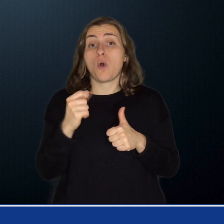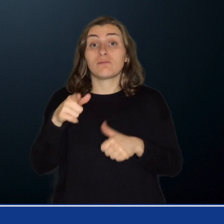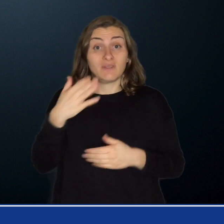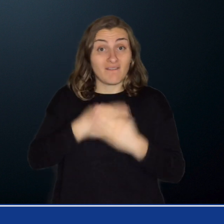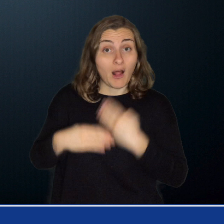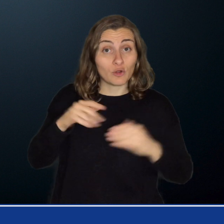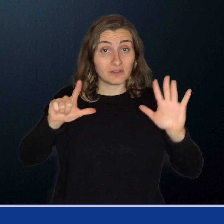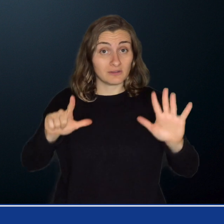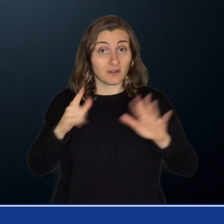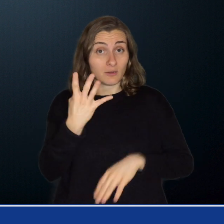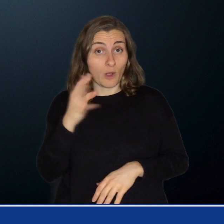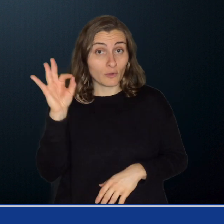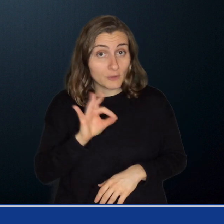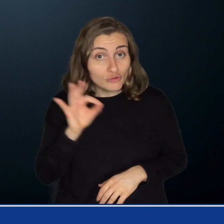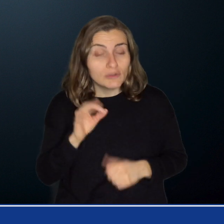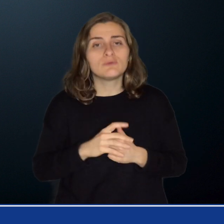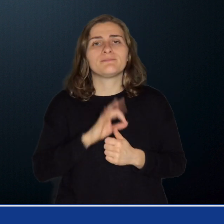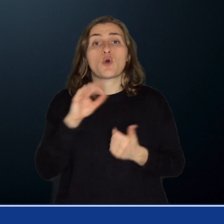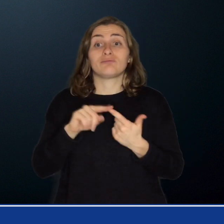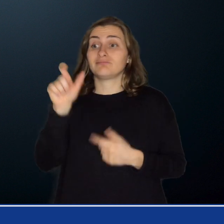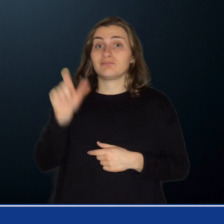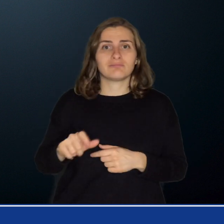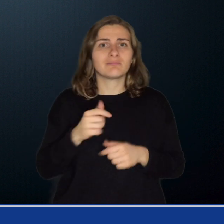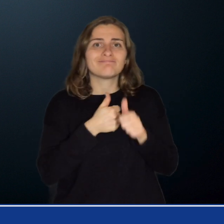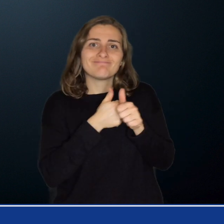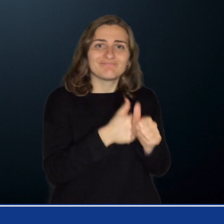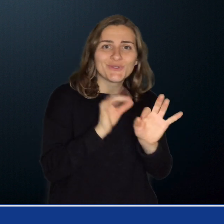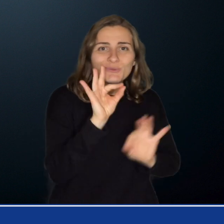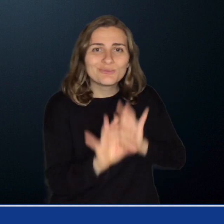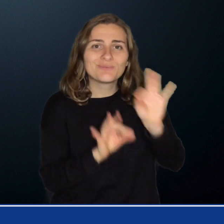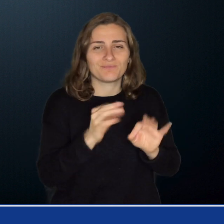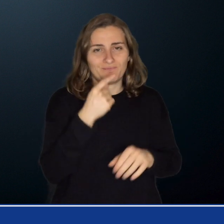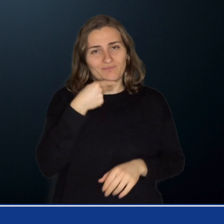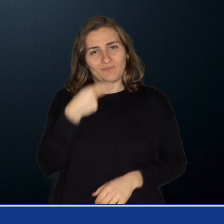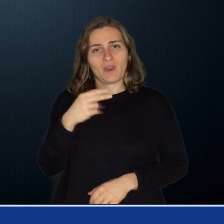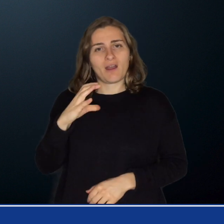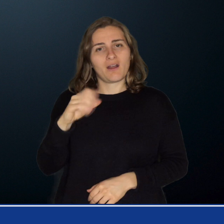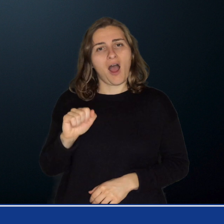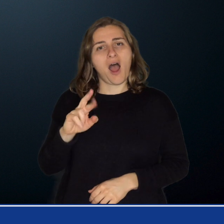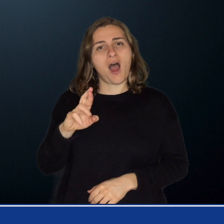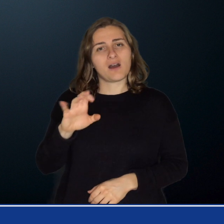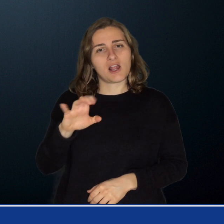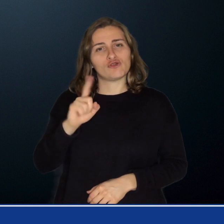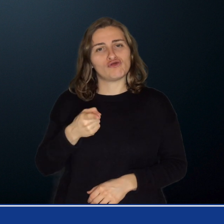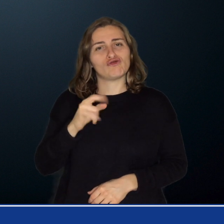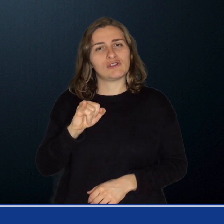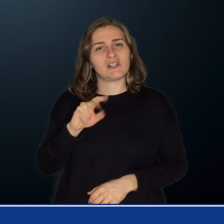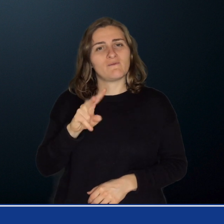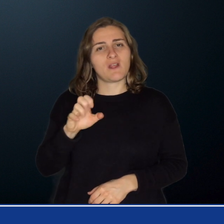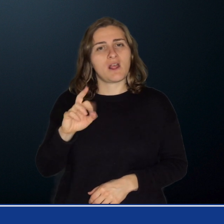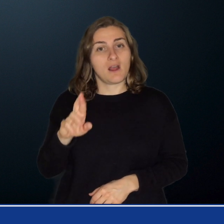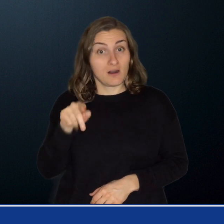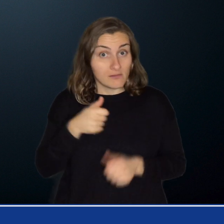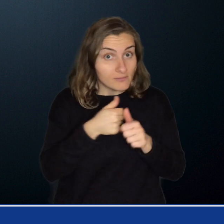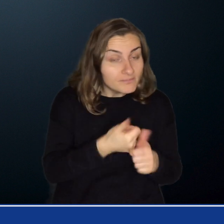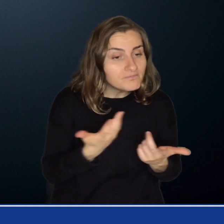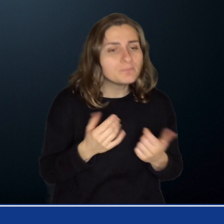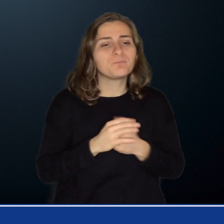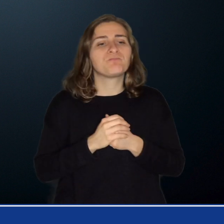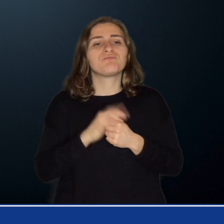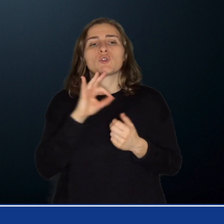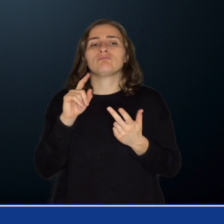invalidi al 74%, caregivers,